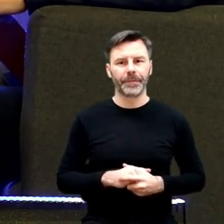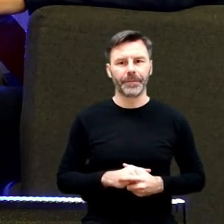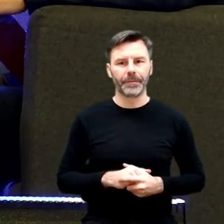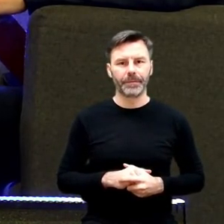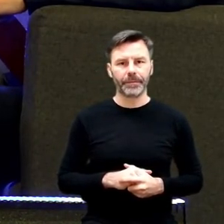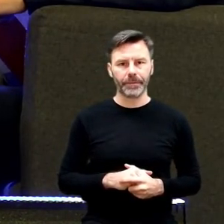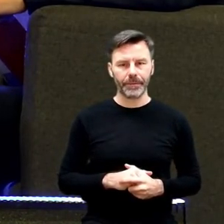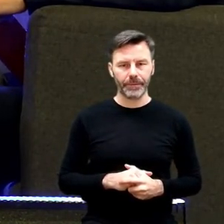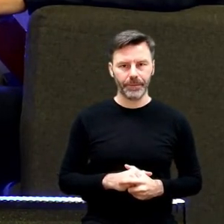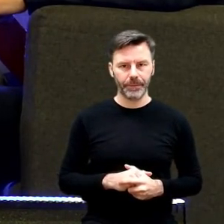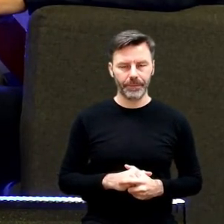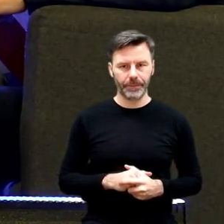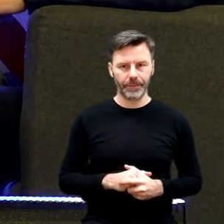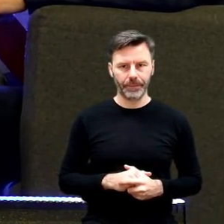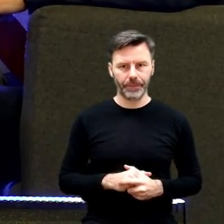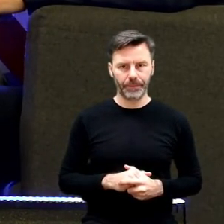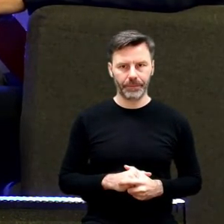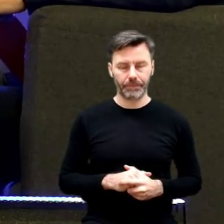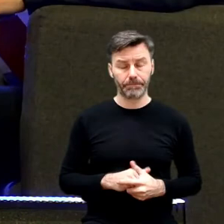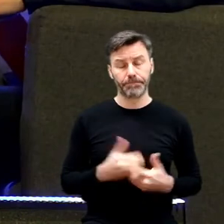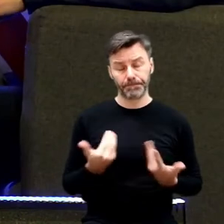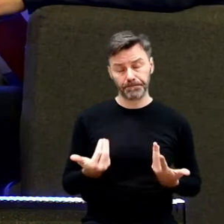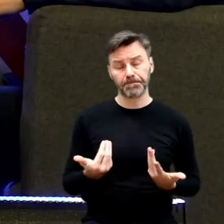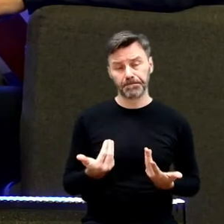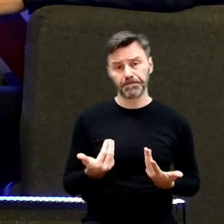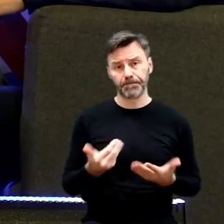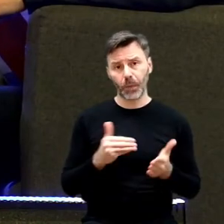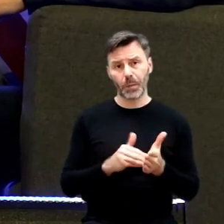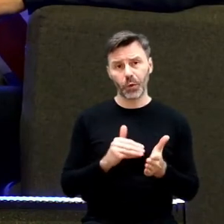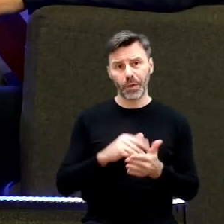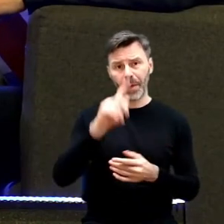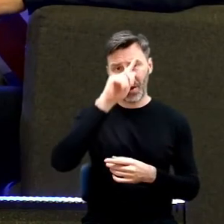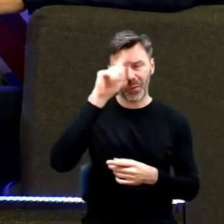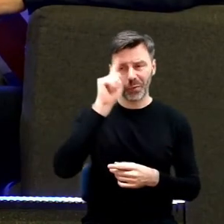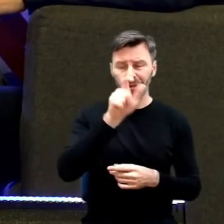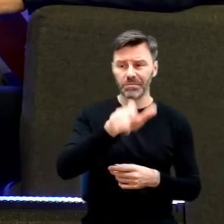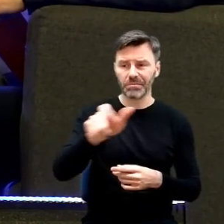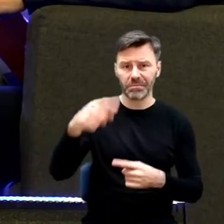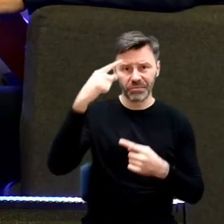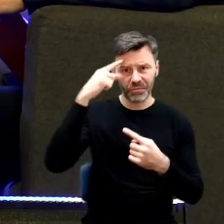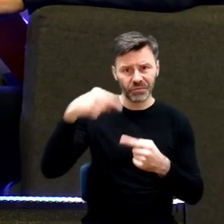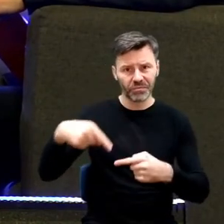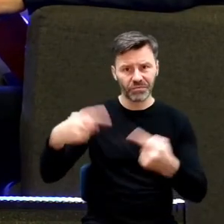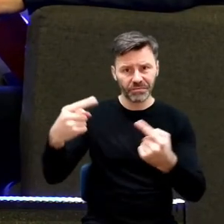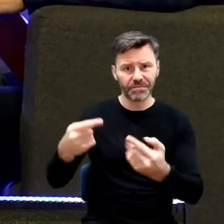ale też jest potrzeba przekonania do tego mieszkańców. Ale podejrzewam, że mieszkańcy są bardzo zainteresowani tymi,